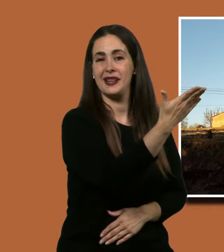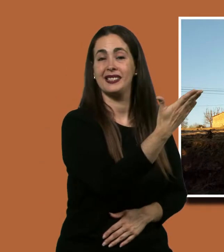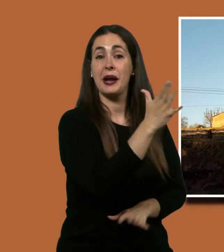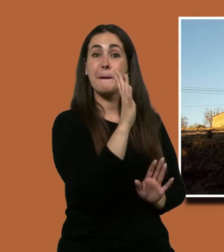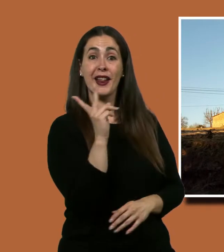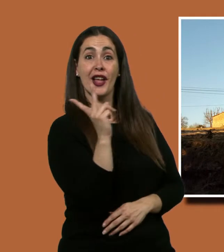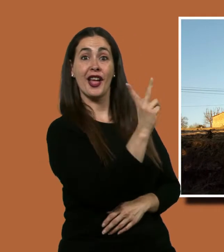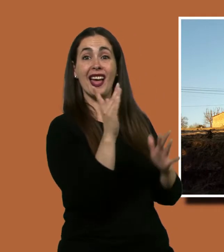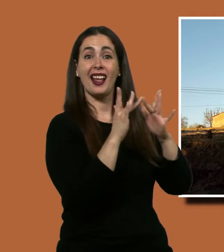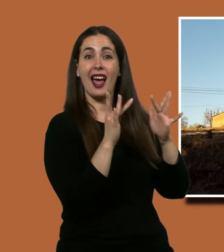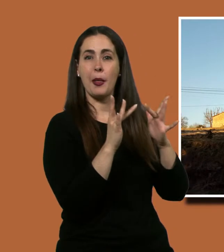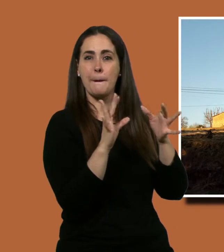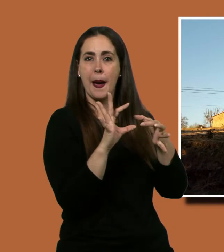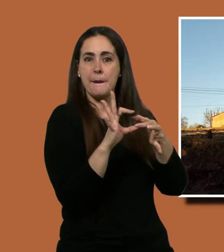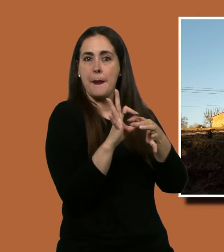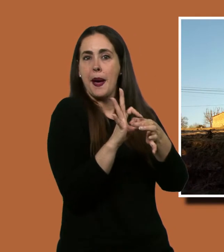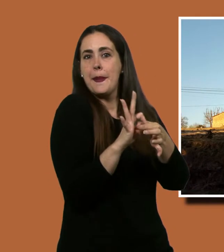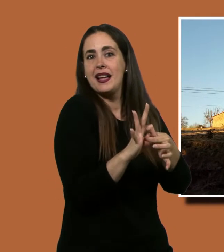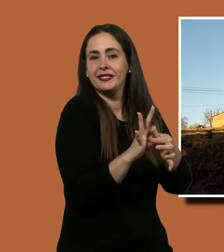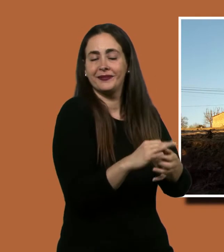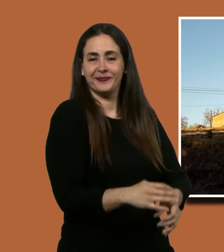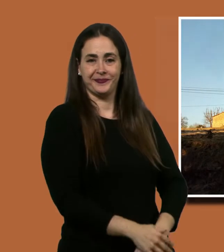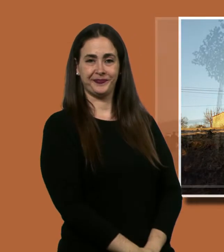Tot i així, la seva relació s’enforteix encara més.